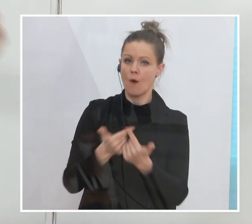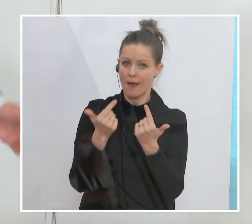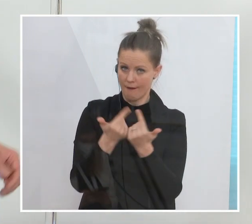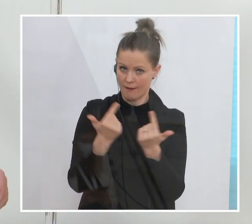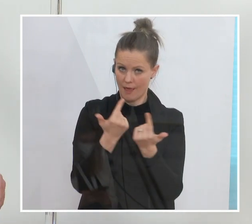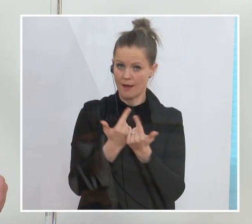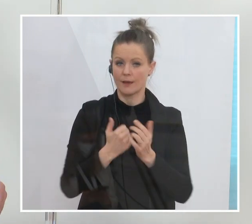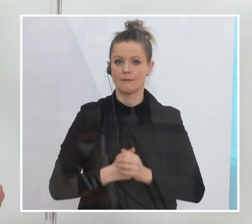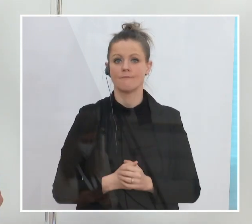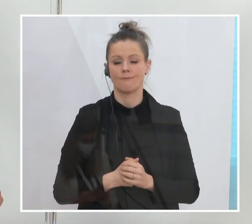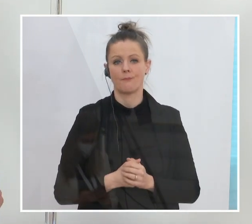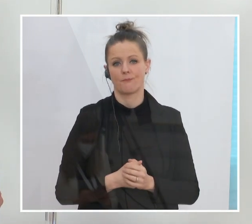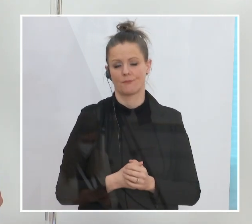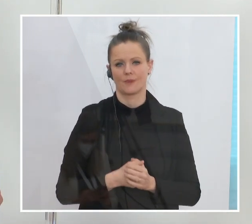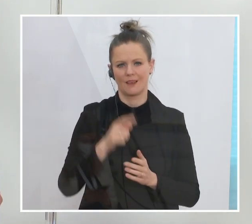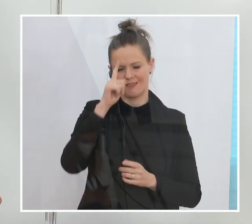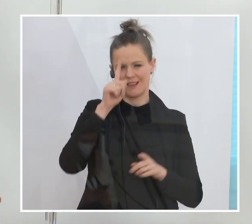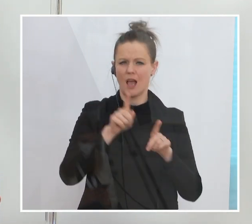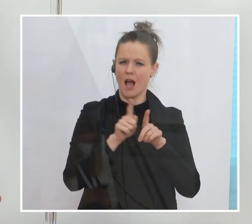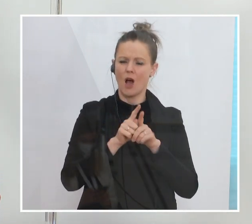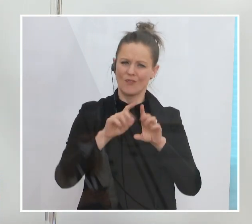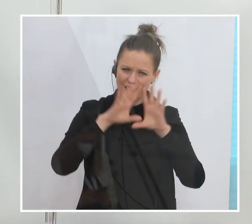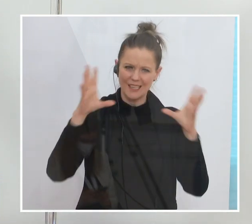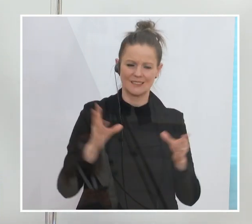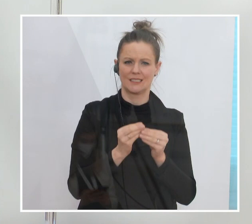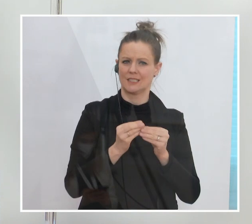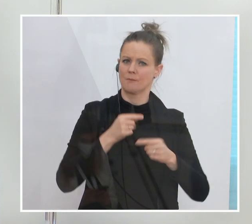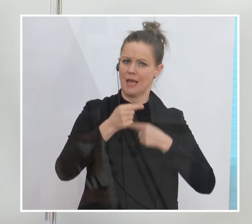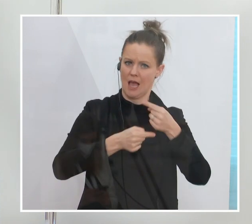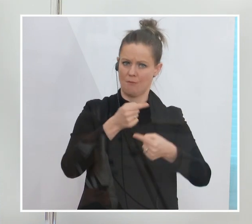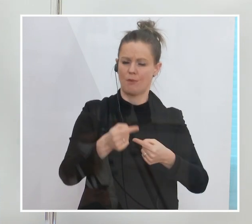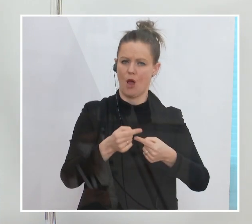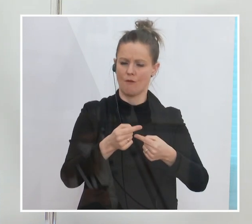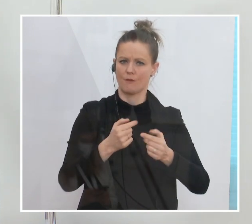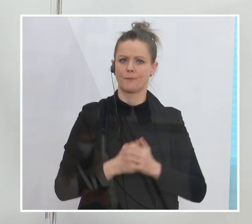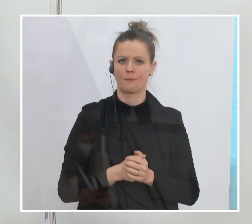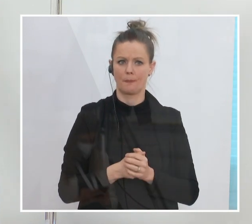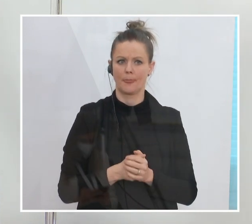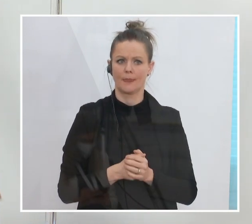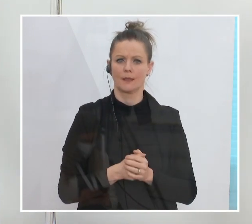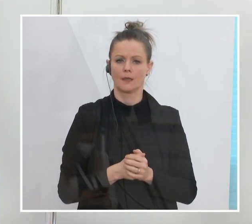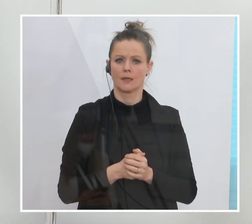auch für sinnbildlich, wie wir insgesamt vorgehen wollen. Im Sport haben wir ein Konzept kreiert mit